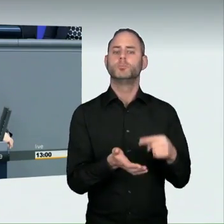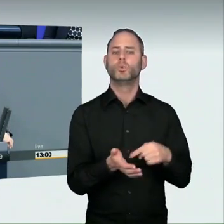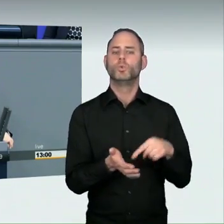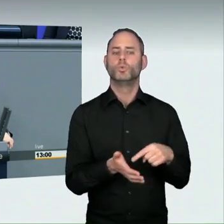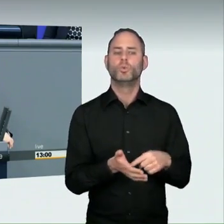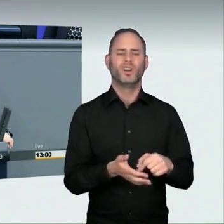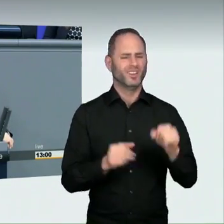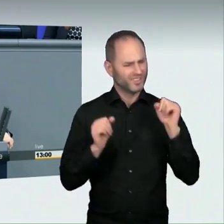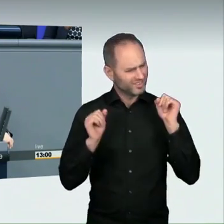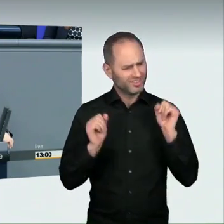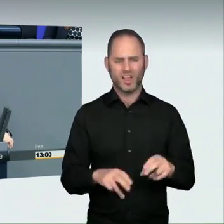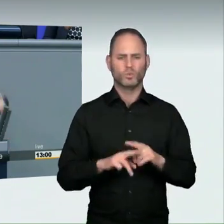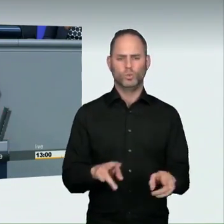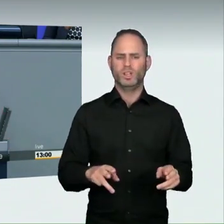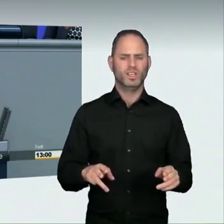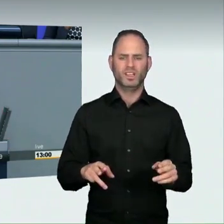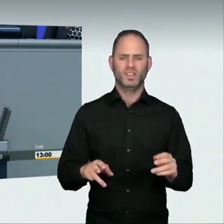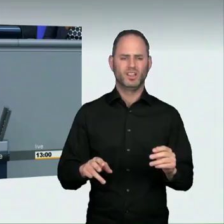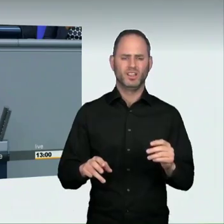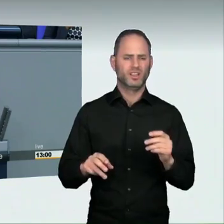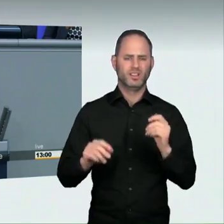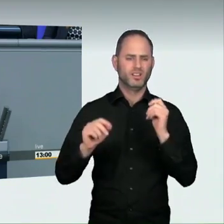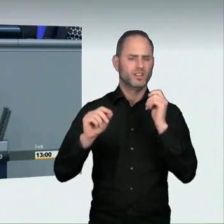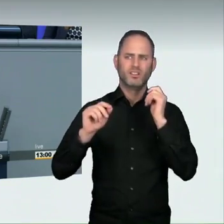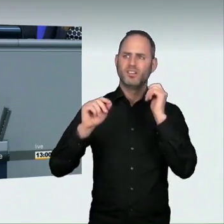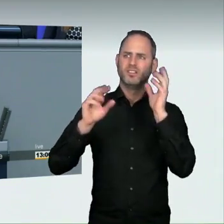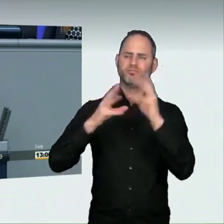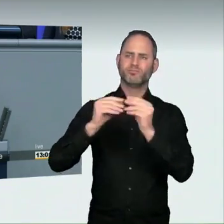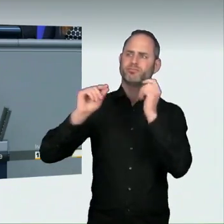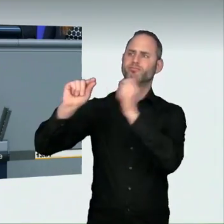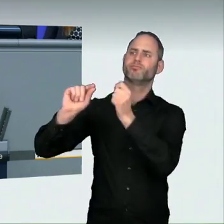Das wird zur Unverschämtheit; denn es muss inhaltlich substanziiert gerügt werden: